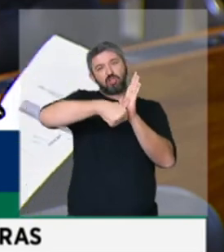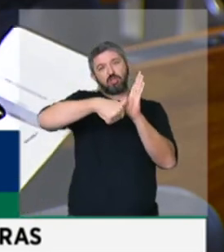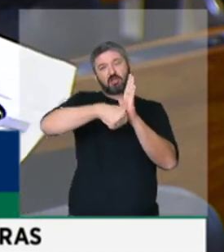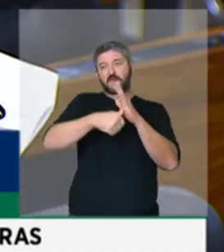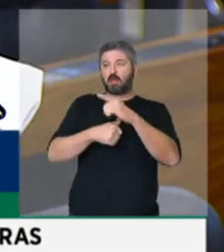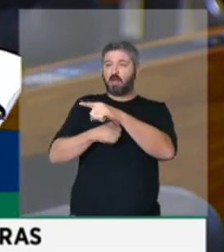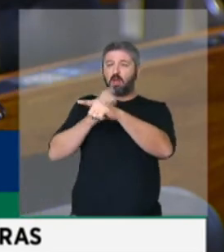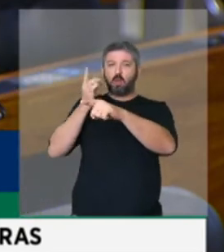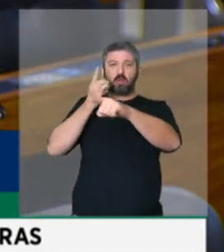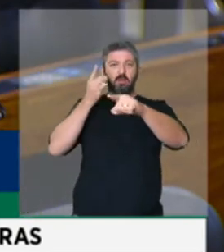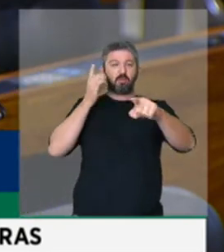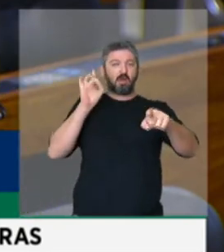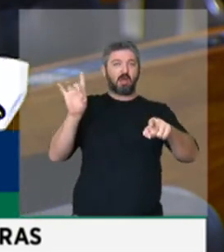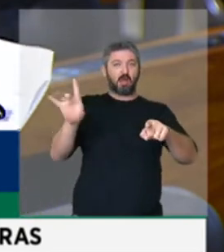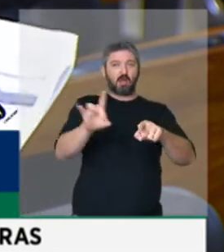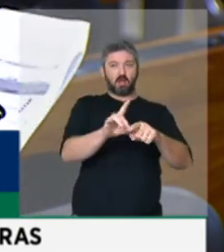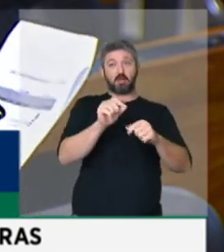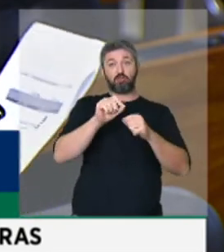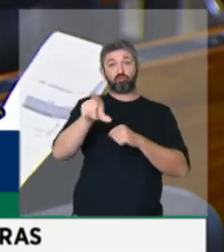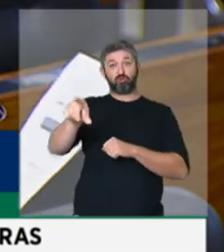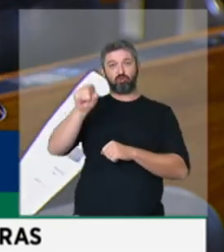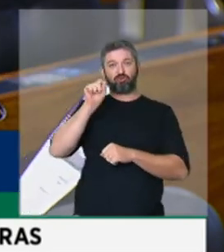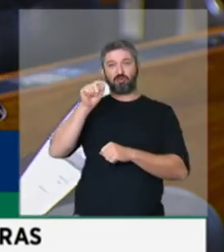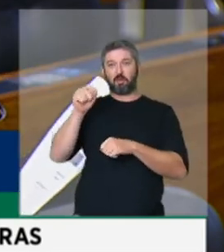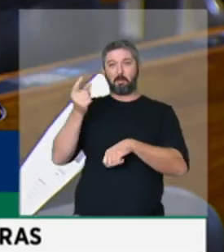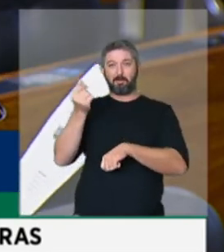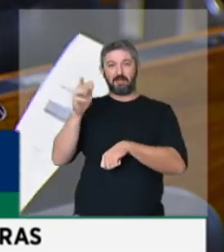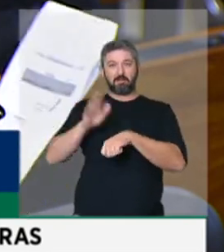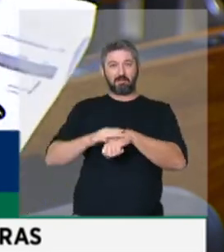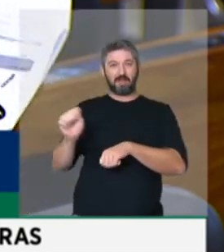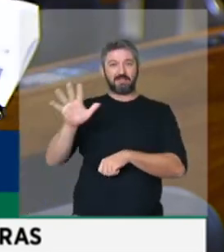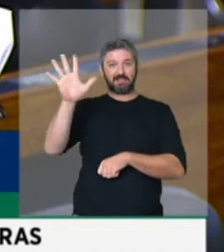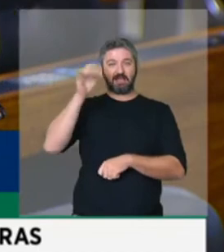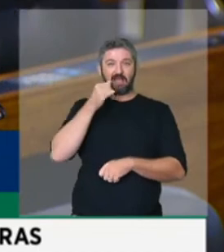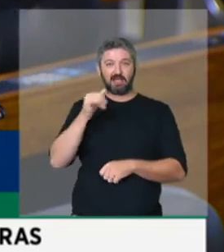OBSTRUIR. PT VAI OBSTRUIR E ACHA QUE ESTÁ SE COMETENDO UM CRIME CONTRA O PAÍS NESTA TARDE OU NESTA NOITE. AQUI VAI